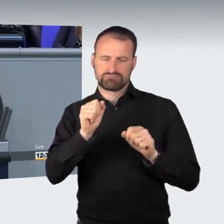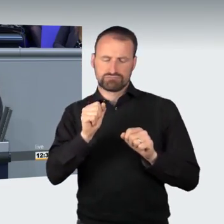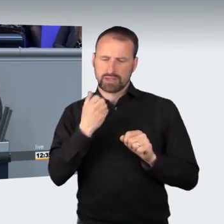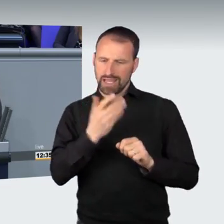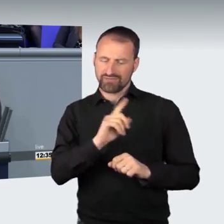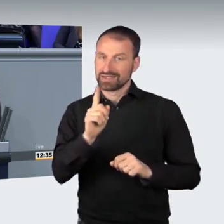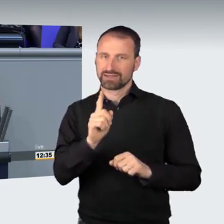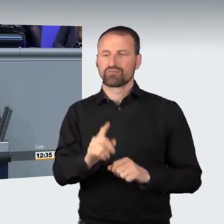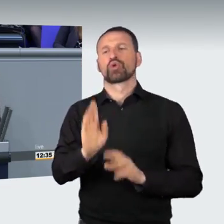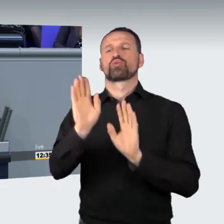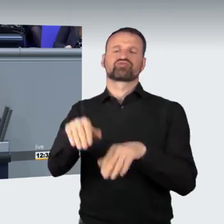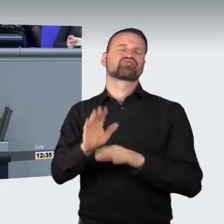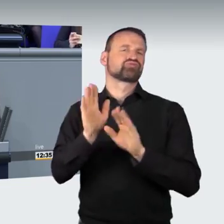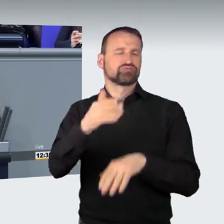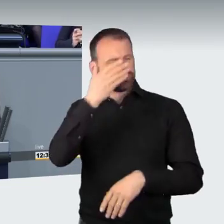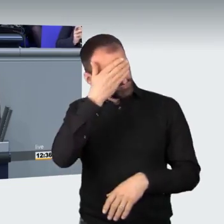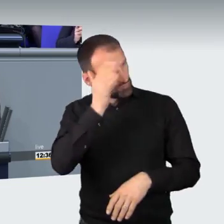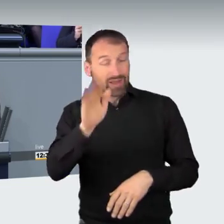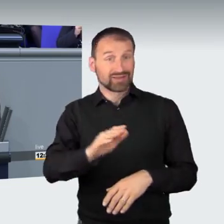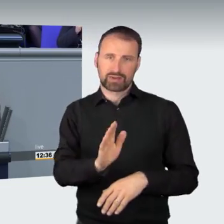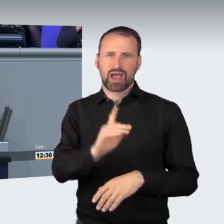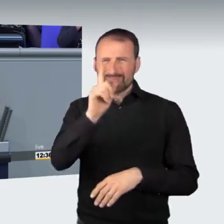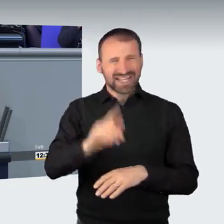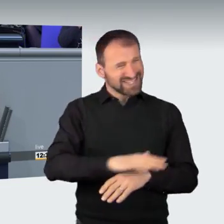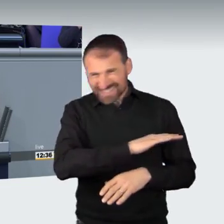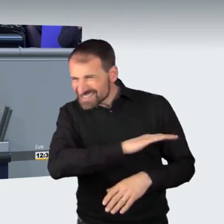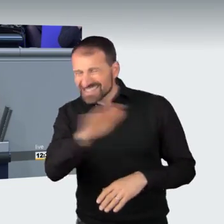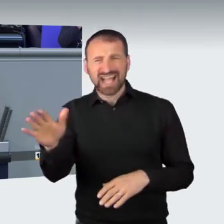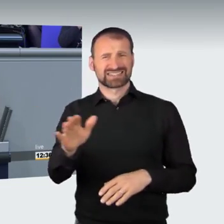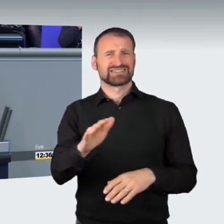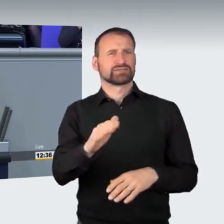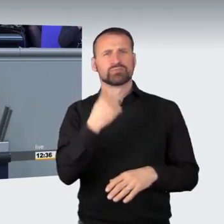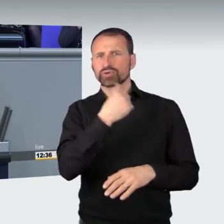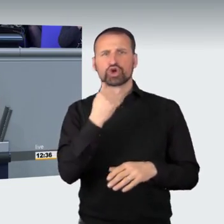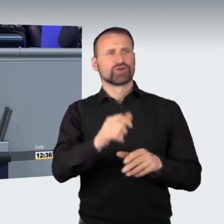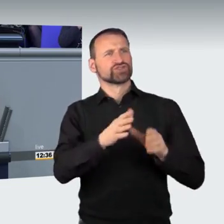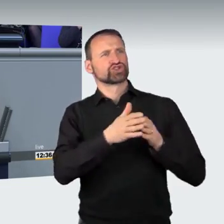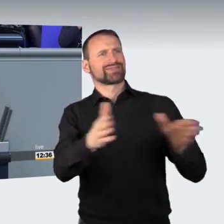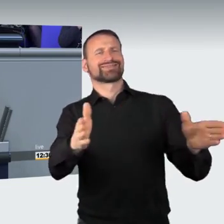Aber einen ganzen Berufsstand an den Pranger zu stellen, meine Damen und Herren, ist eben auch nicht in Ordnung.